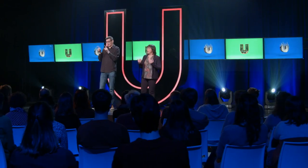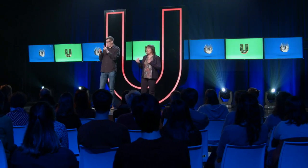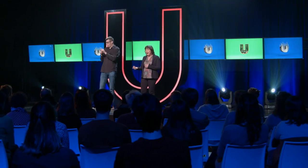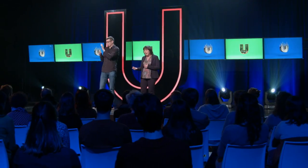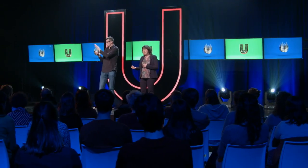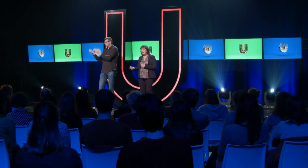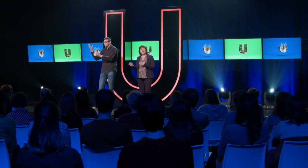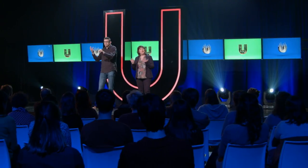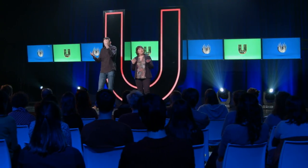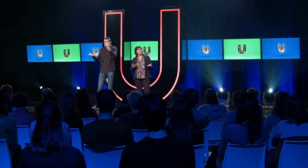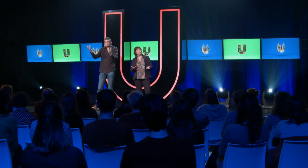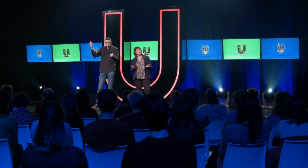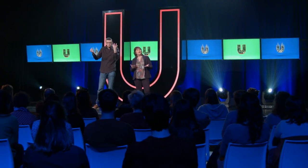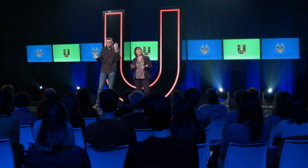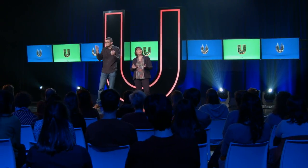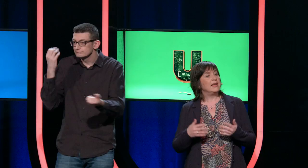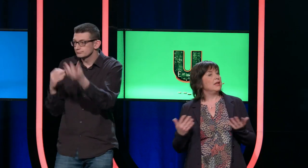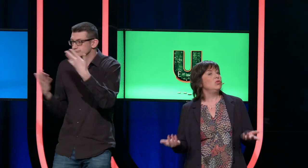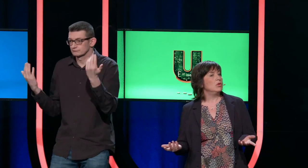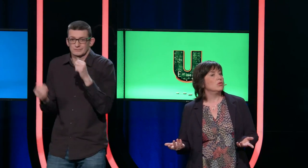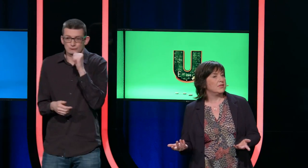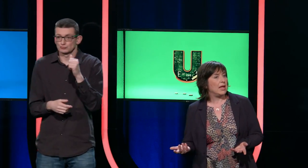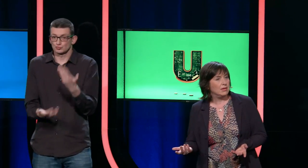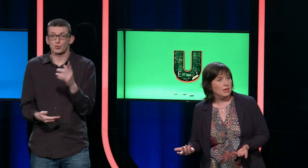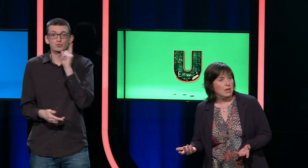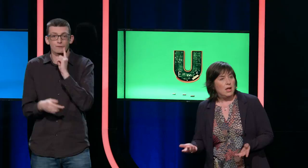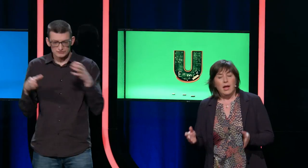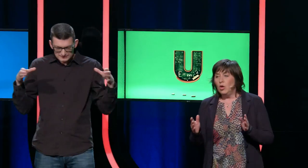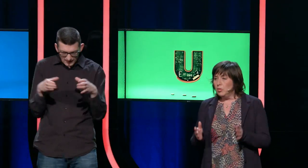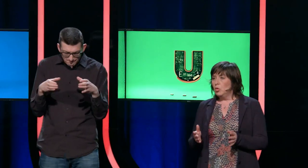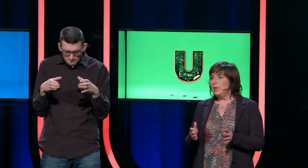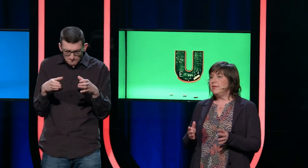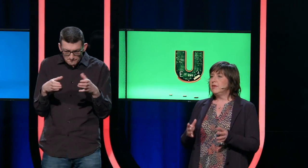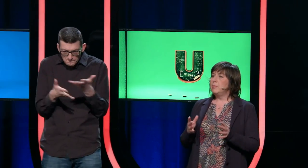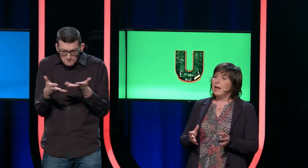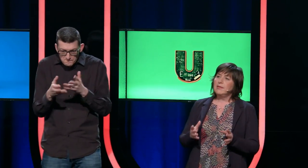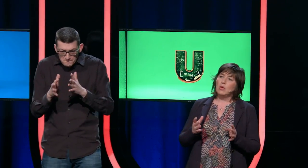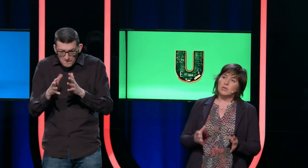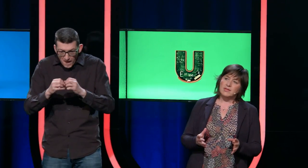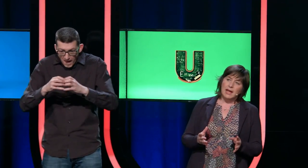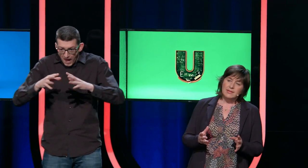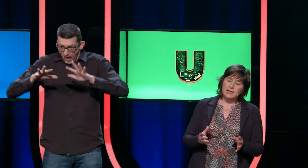Gebarentalen en gesproken talen zijn natuurlijk ontstaan. Op het moment dat gebarentalen ontstaan zijn,